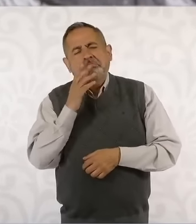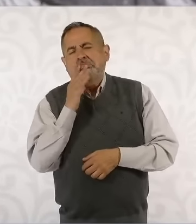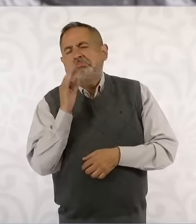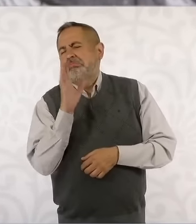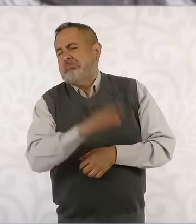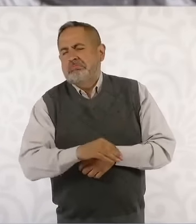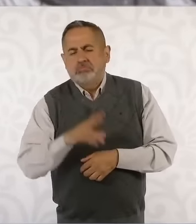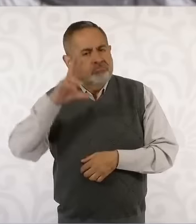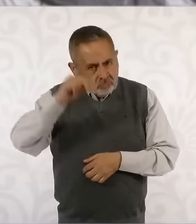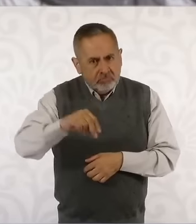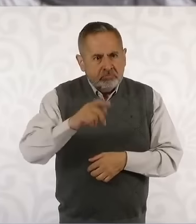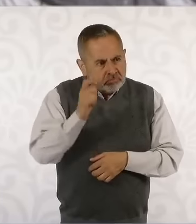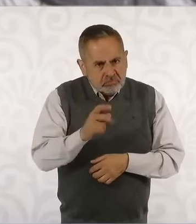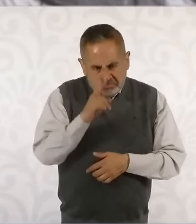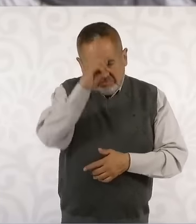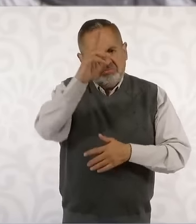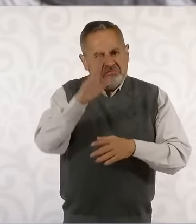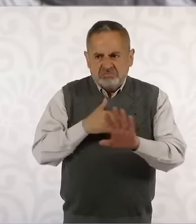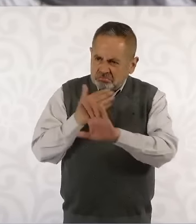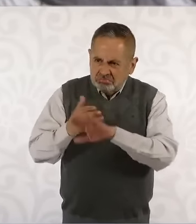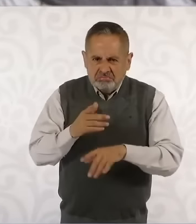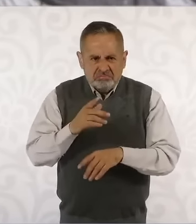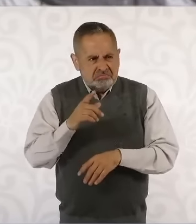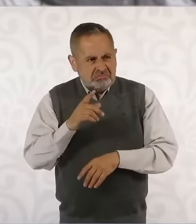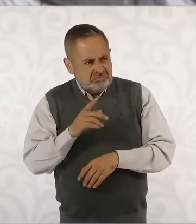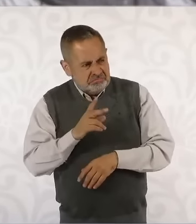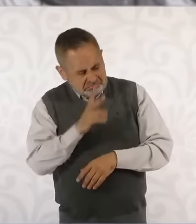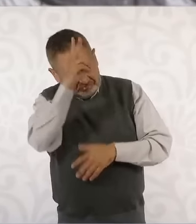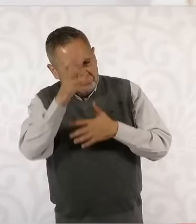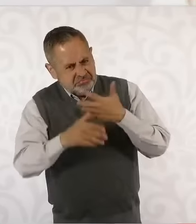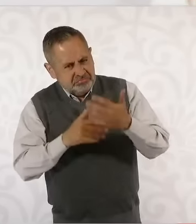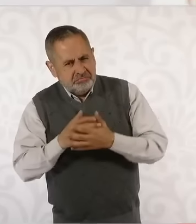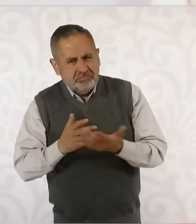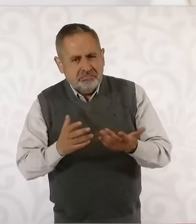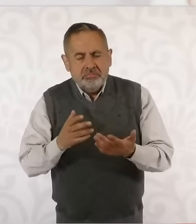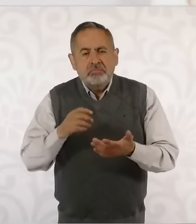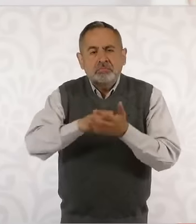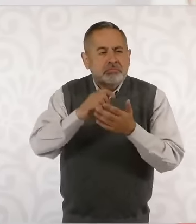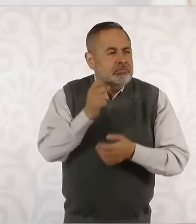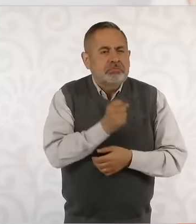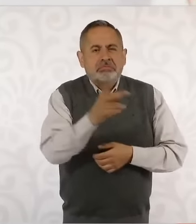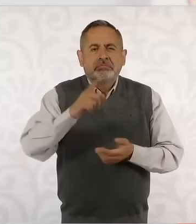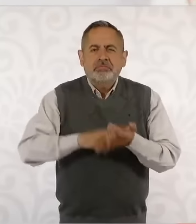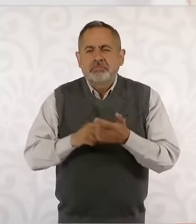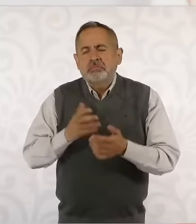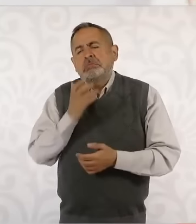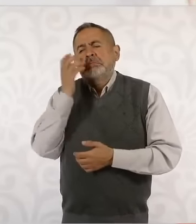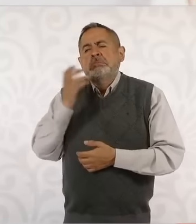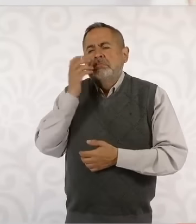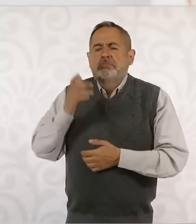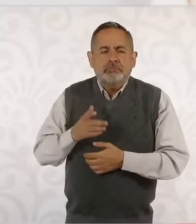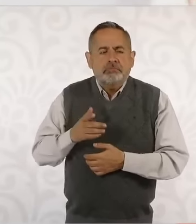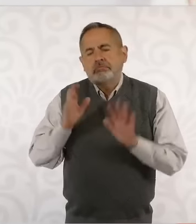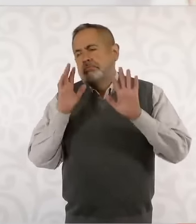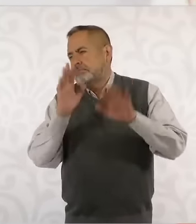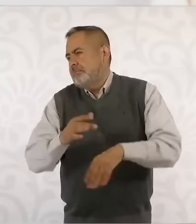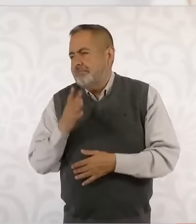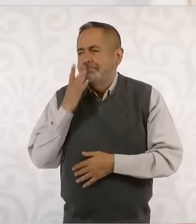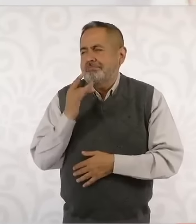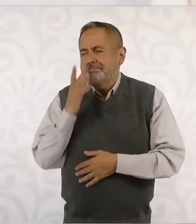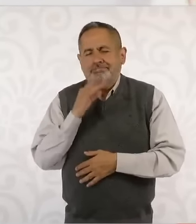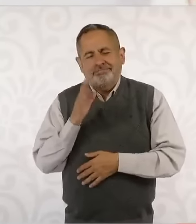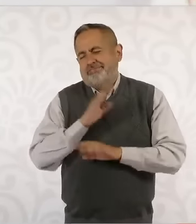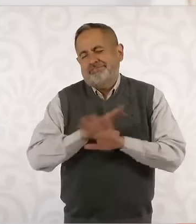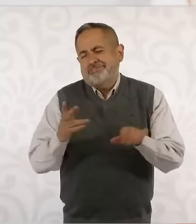para muchas eh actitudes, comportamientos que parece que son costumbre, que en realidad pues son